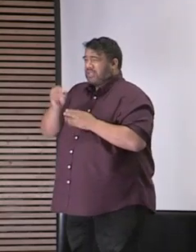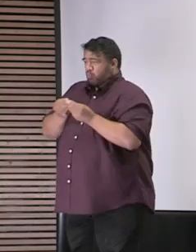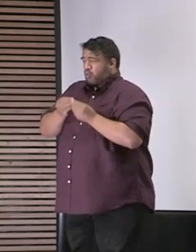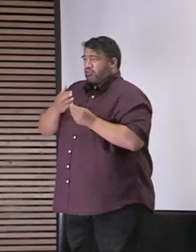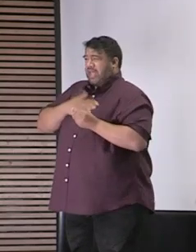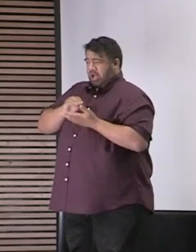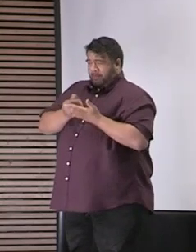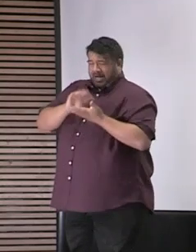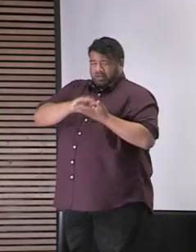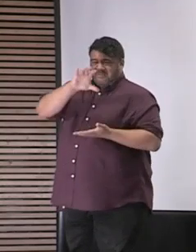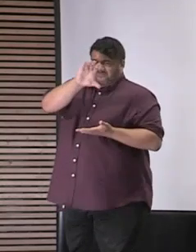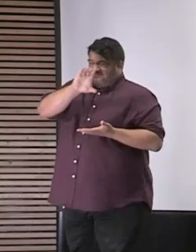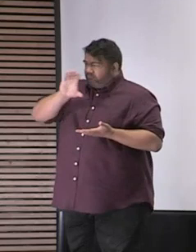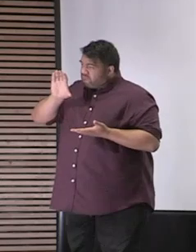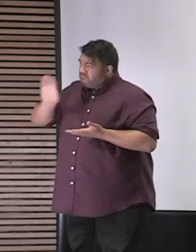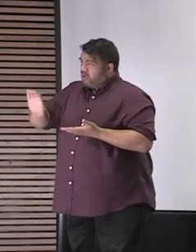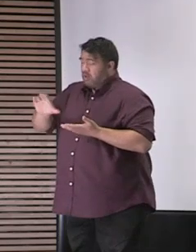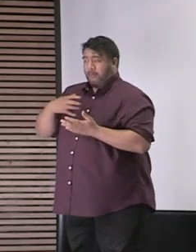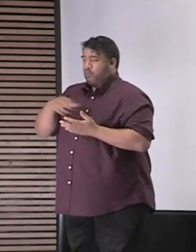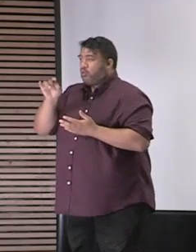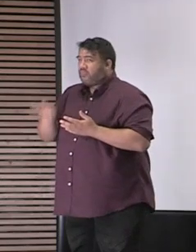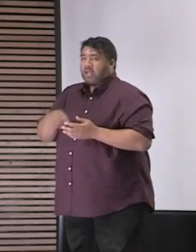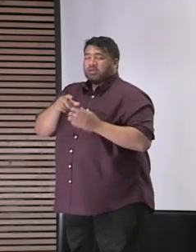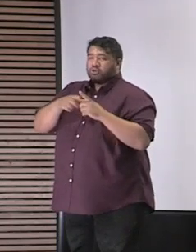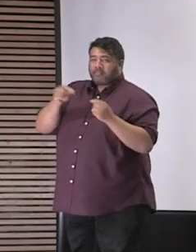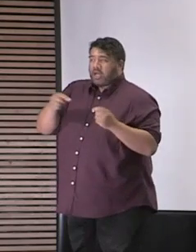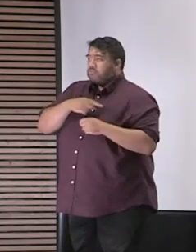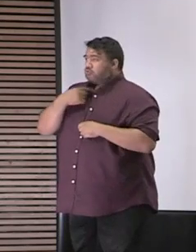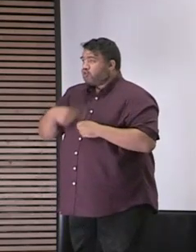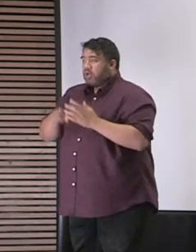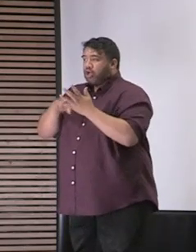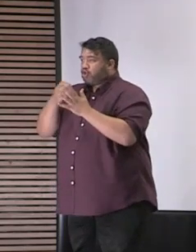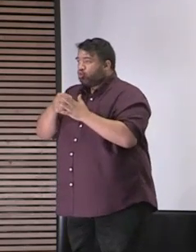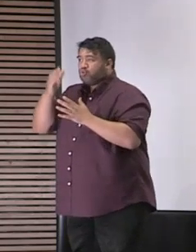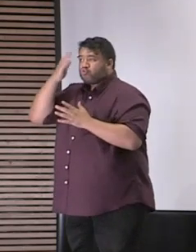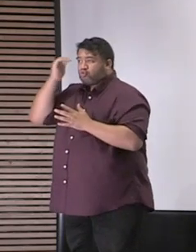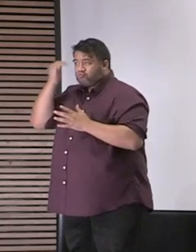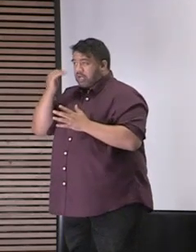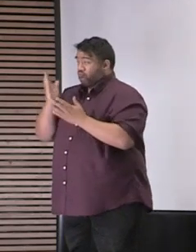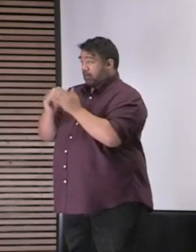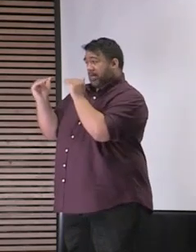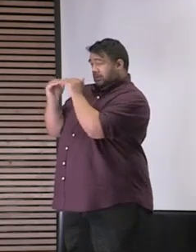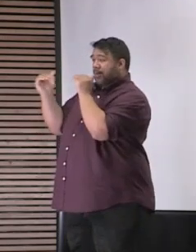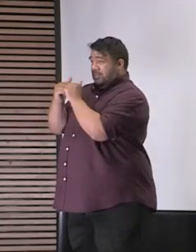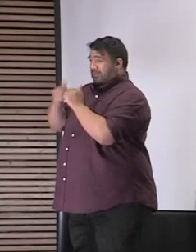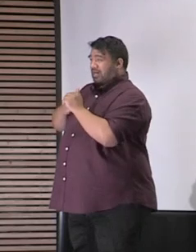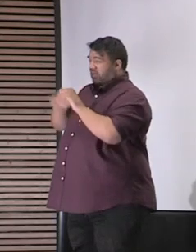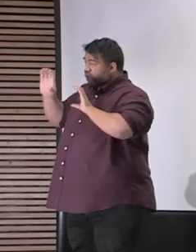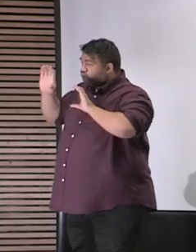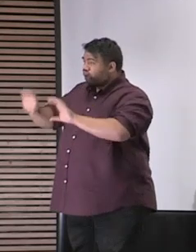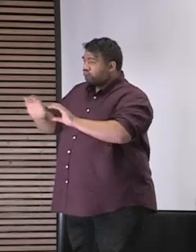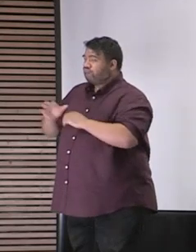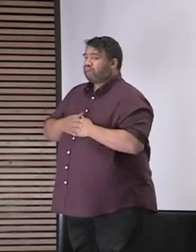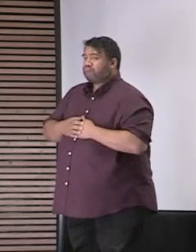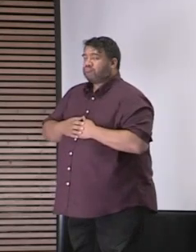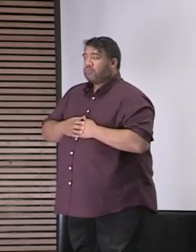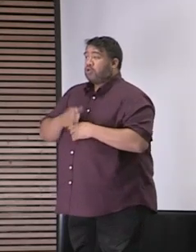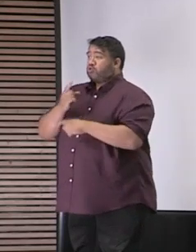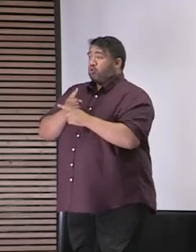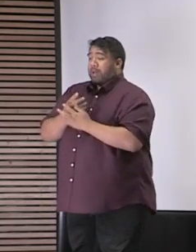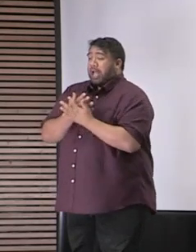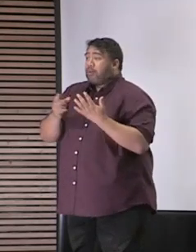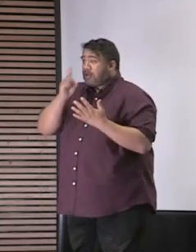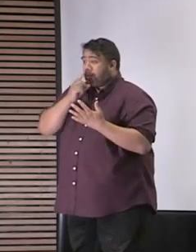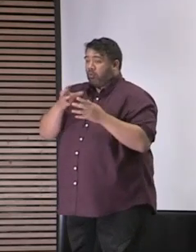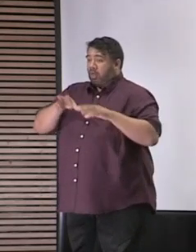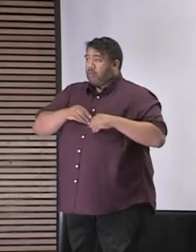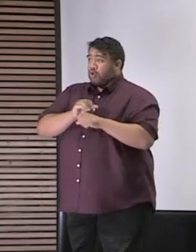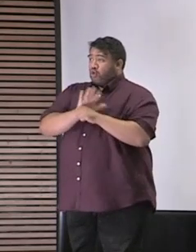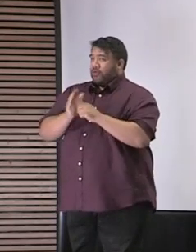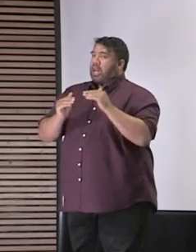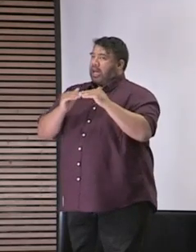tardó más de 40 días. El